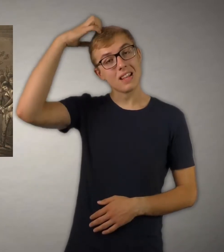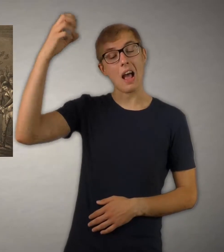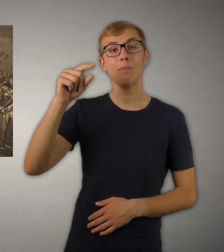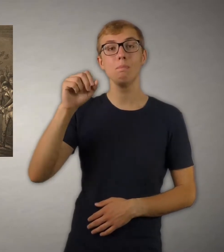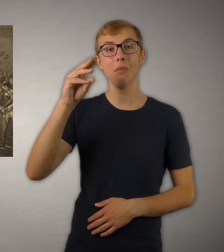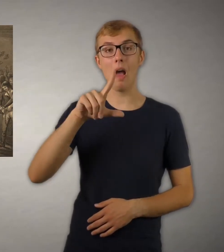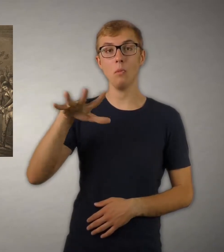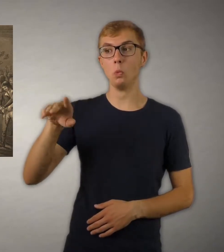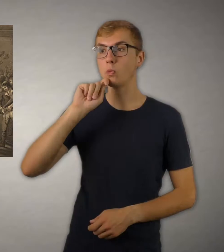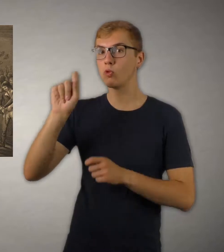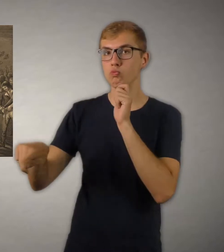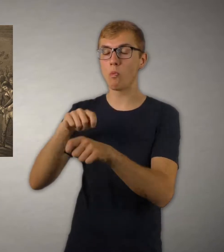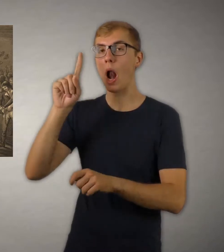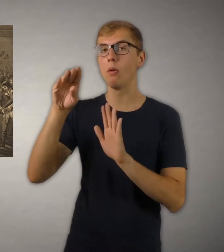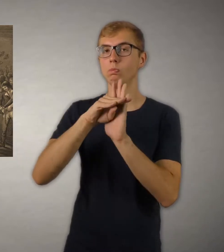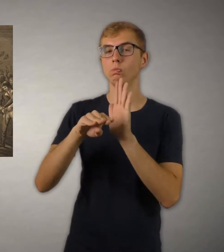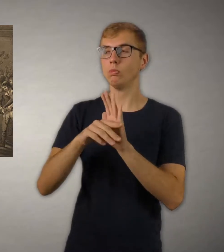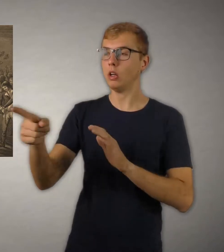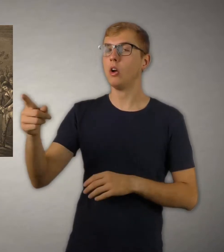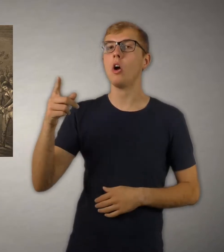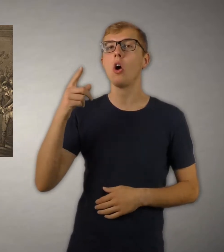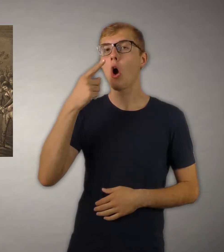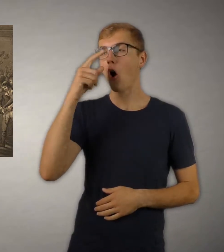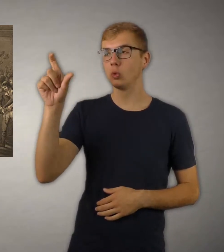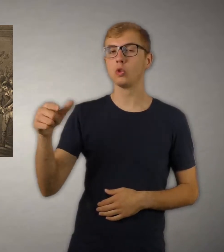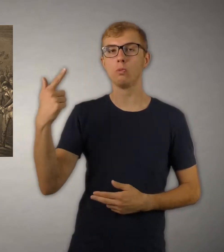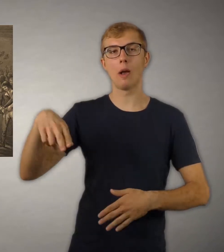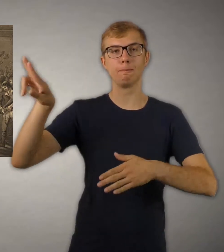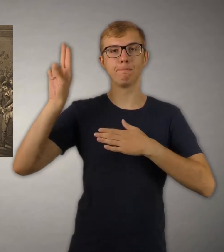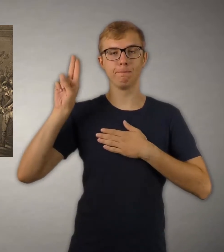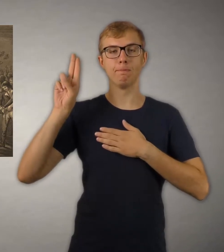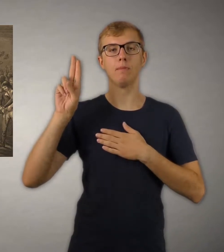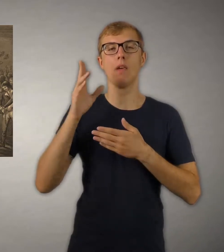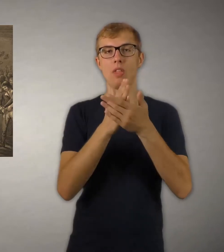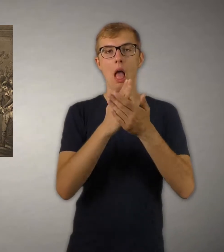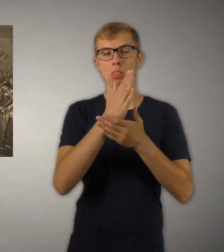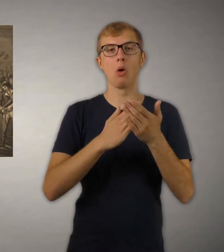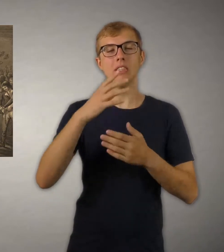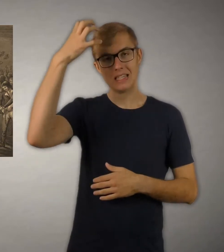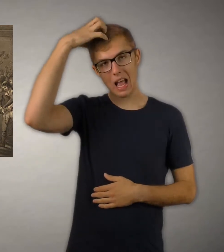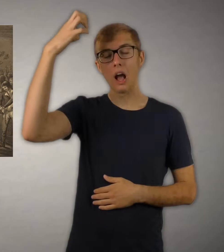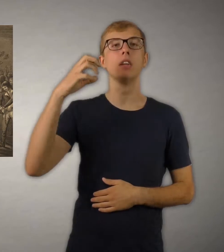W zamian Kościuszko musiał jednak złożyć przysięgę na wierność carowi.